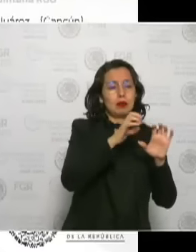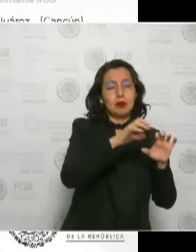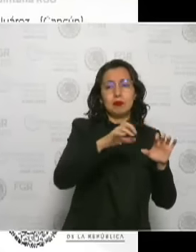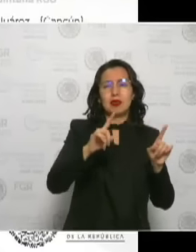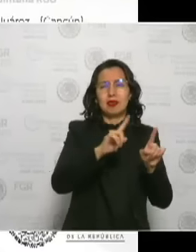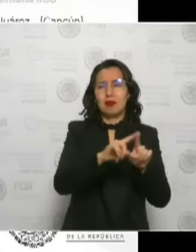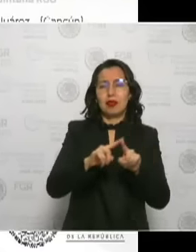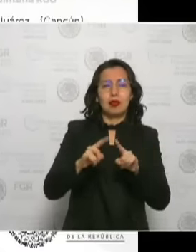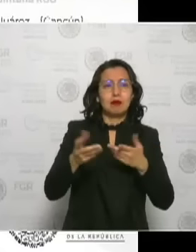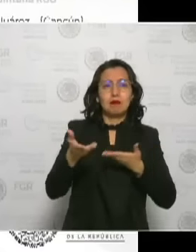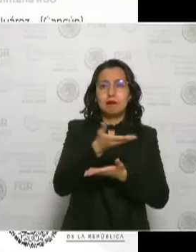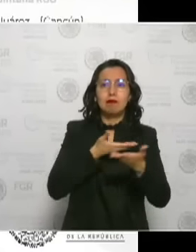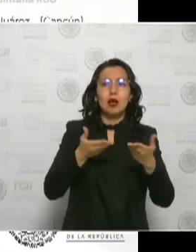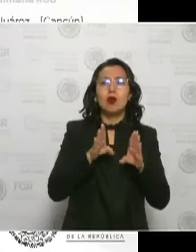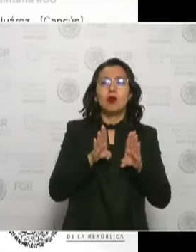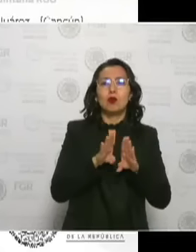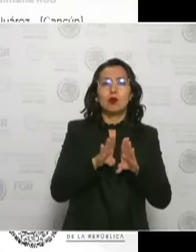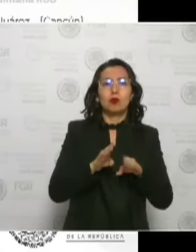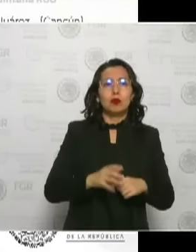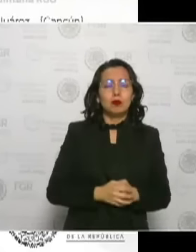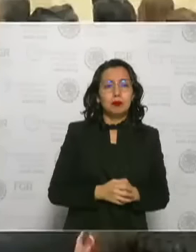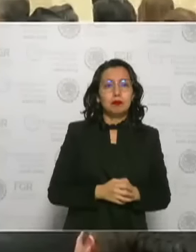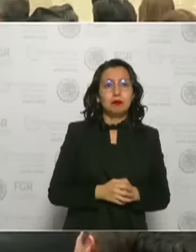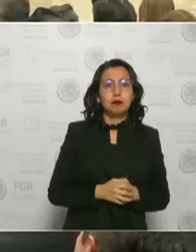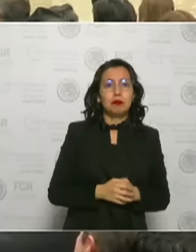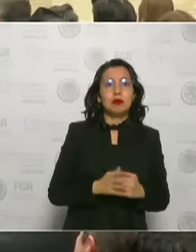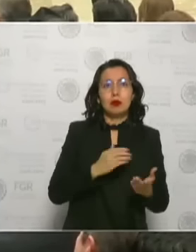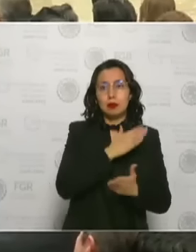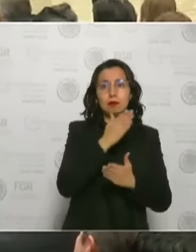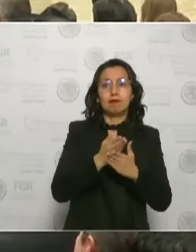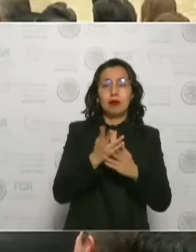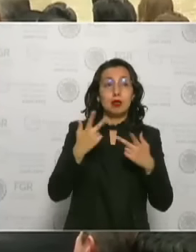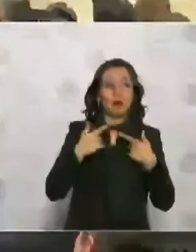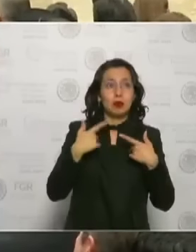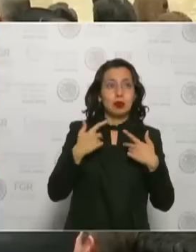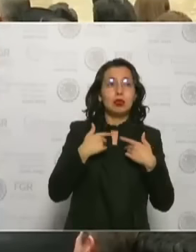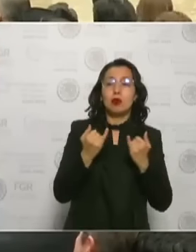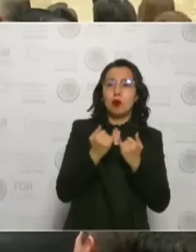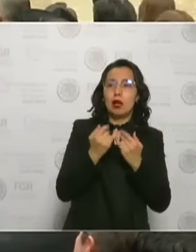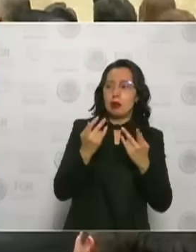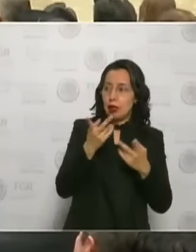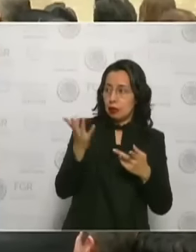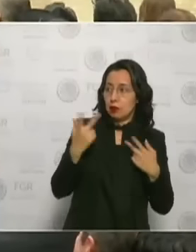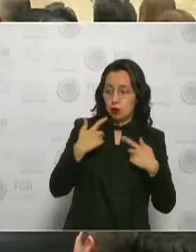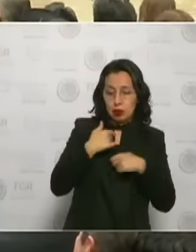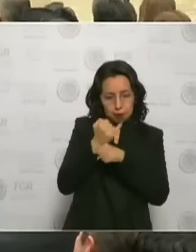a través del fortalecimiento de la presencia operativa, la capacidad de investigación y la